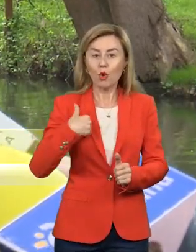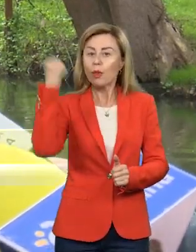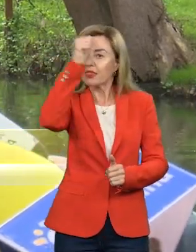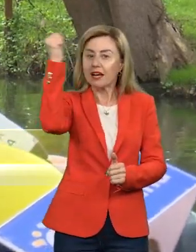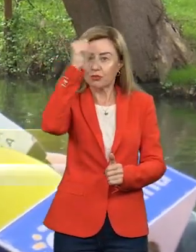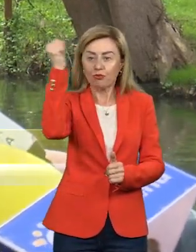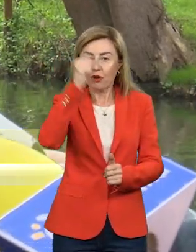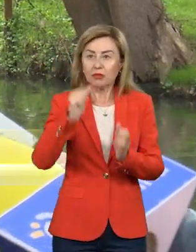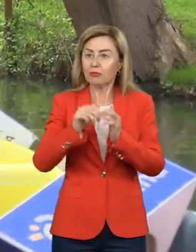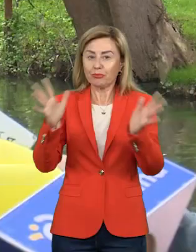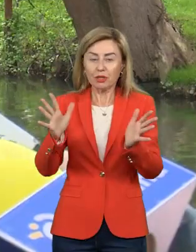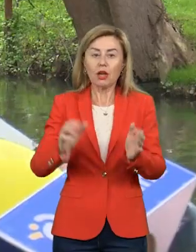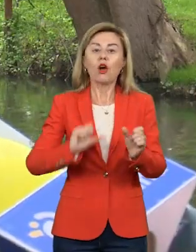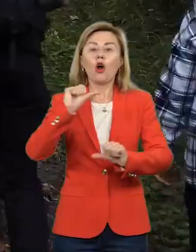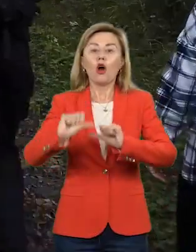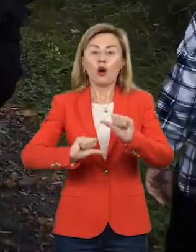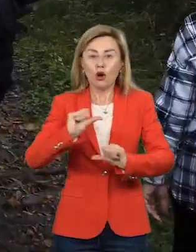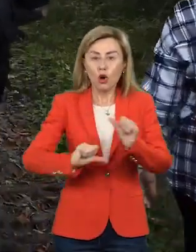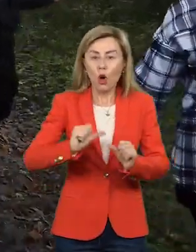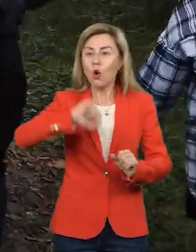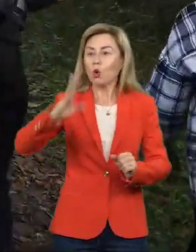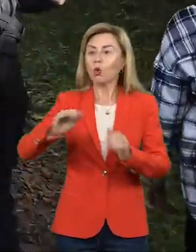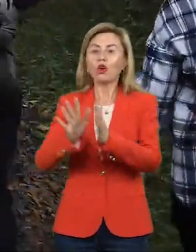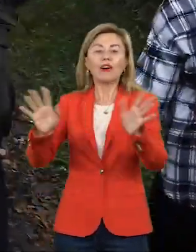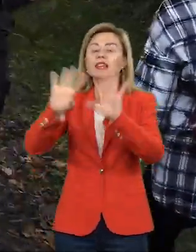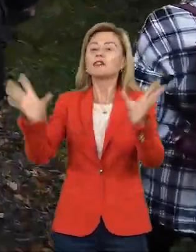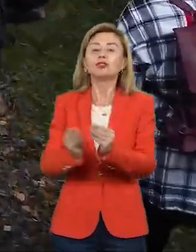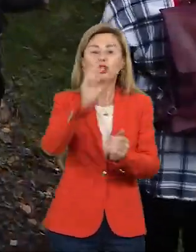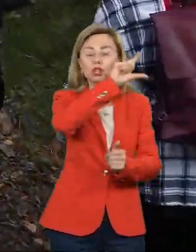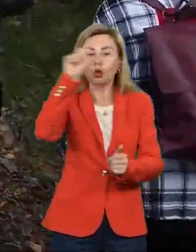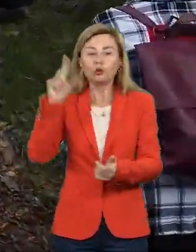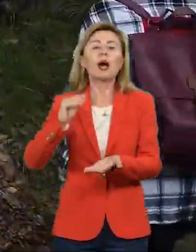rokiem gór otwartych dla wszystkich. Co to oznacza w praktyce?